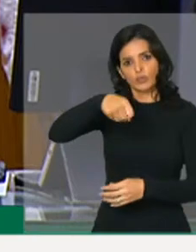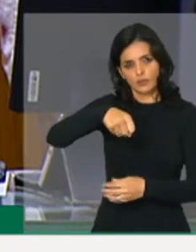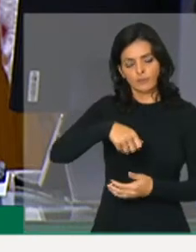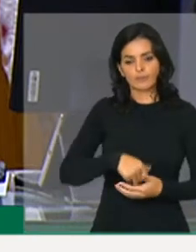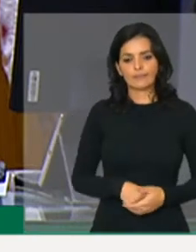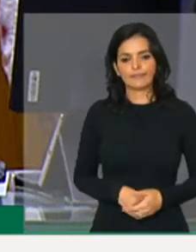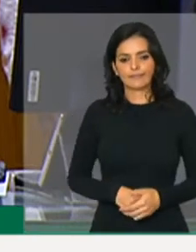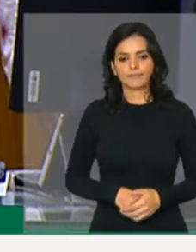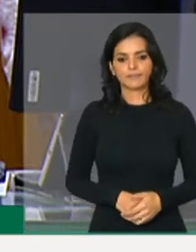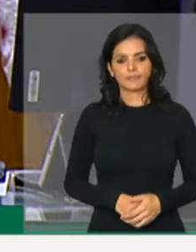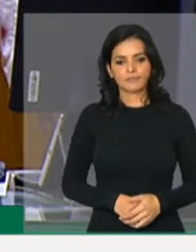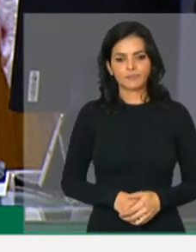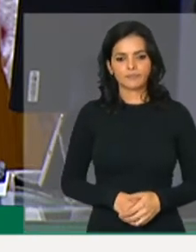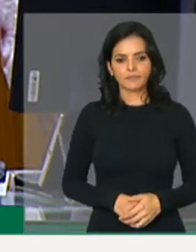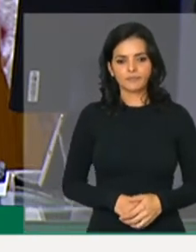PROPOSTA ORIGINAL O